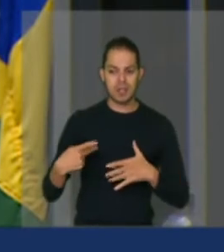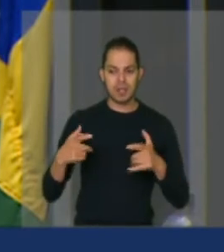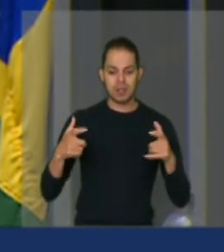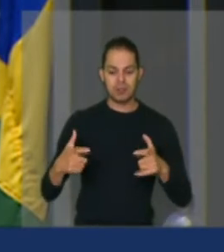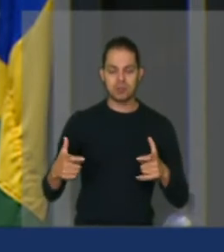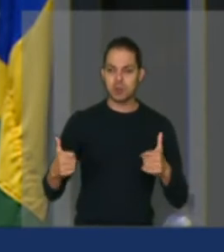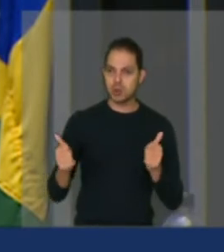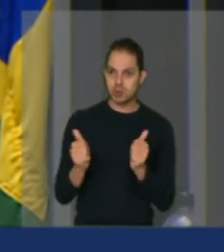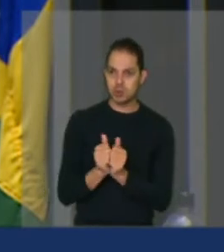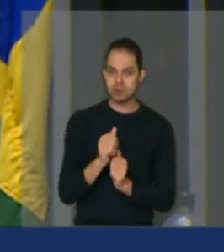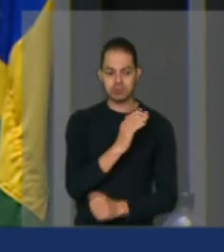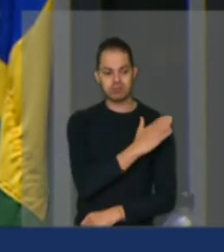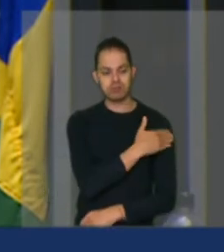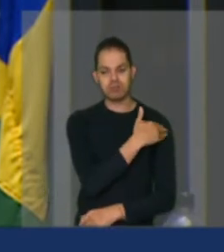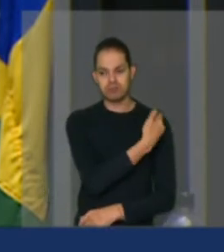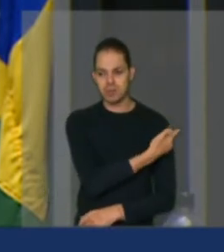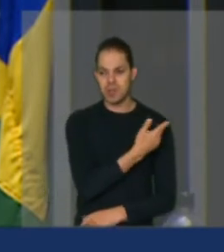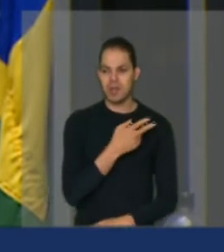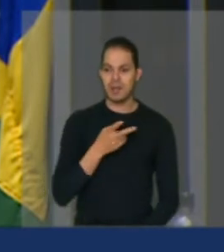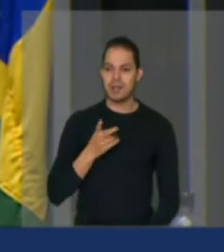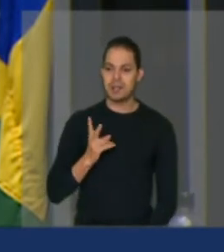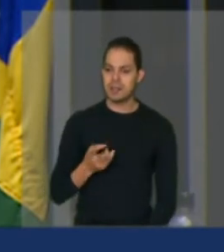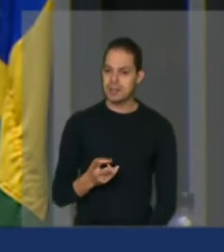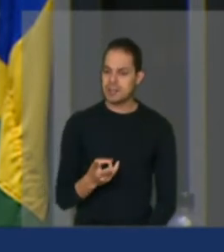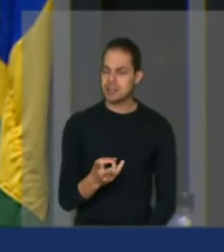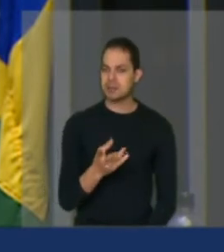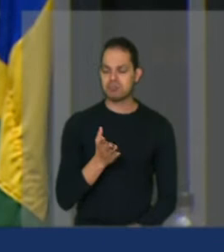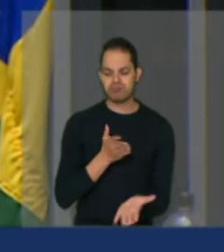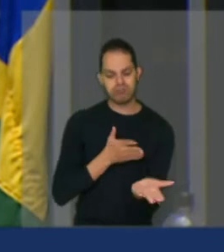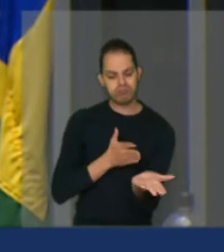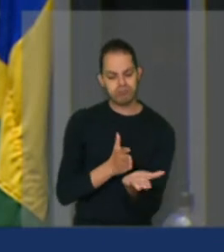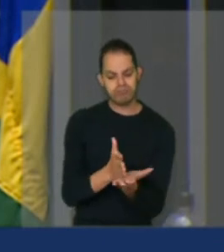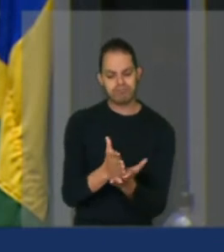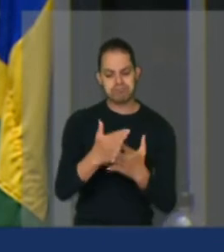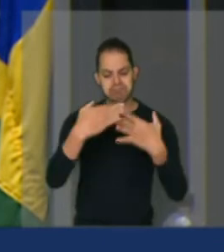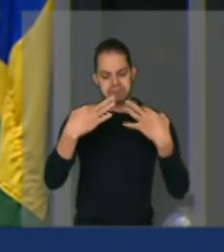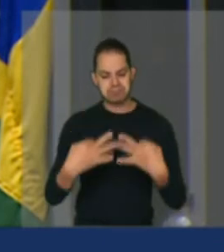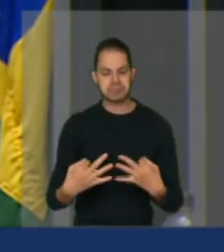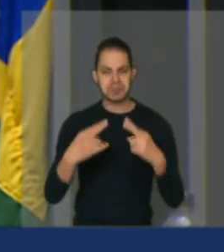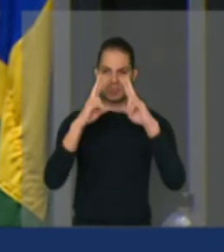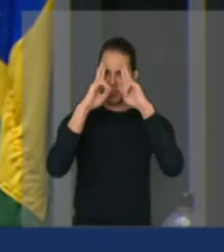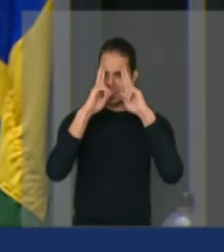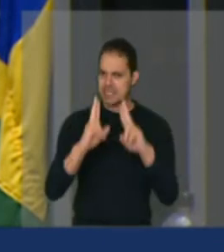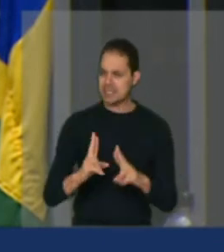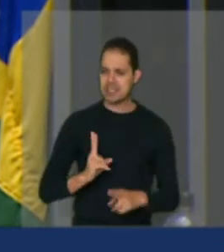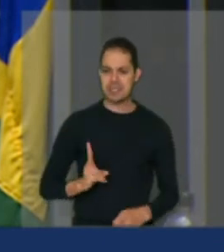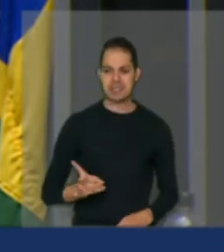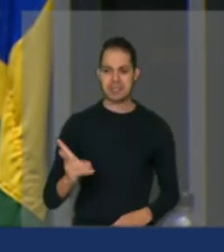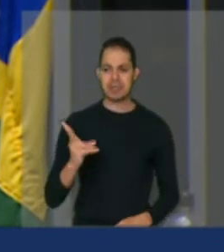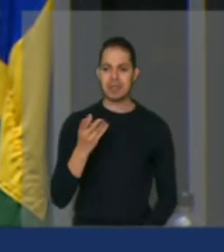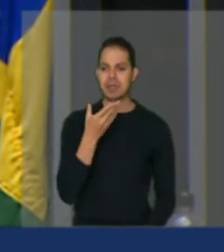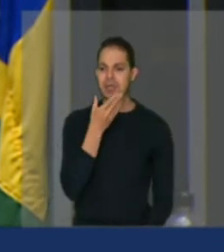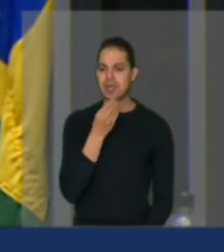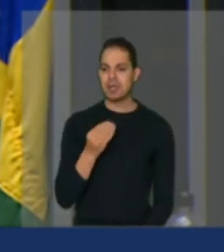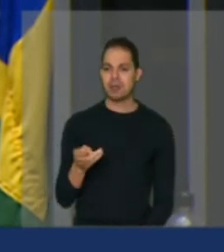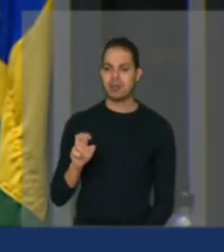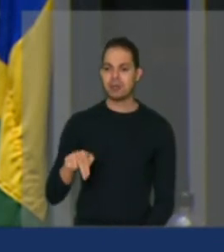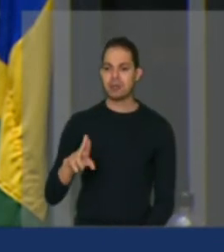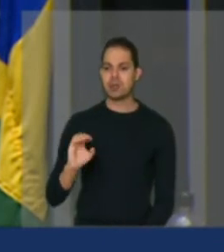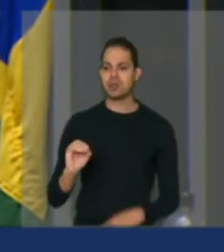SEMPRE COM MUITA INTEGRIDADE, COM MUITA DIGNIDADE. BRUNO FOI ELEITO VICE-PREFEITO DE SÃO